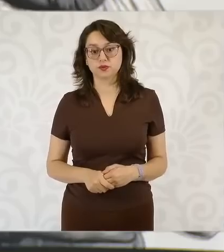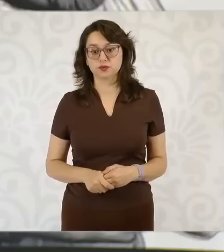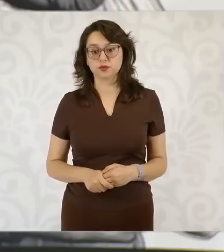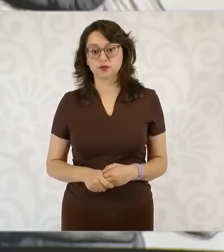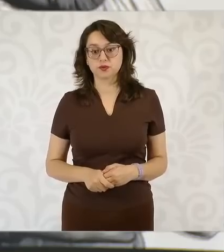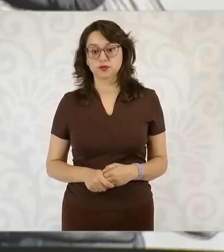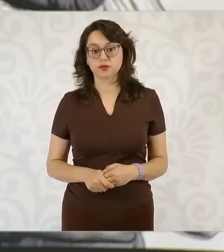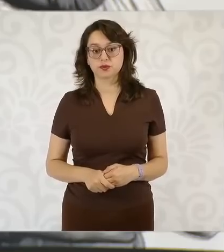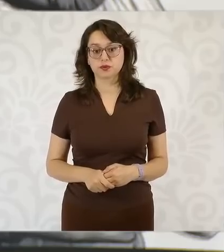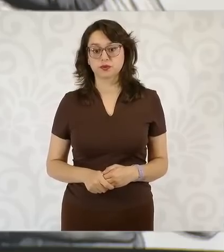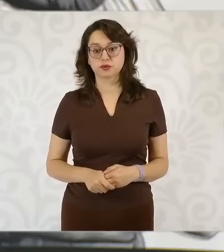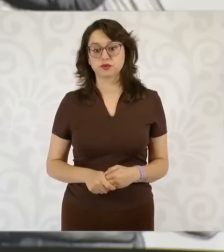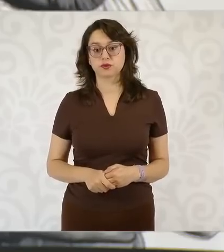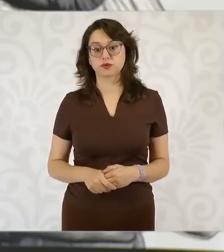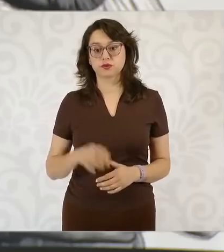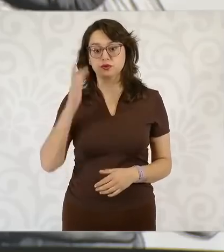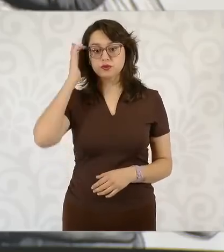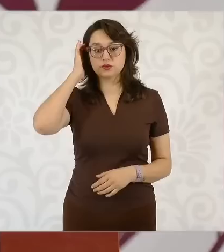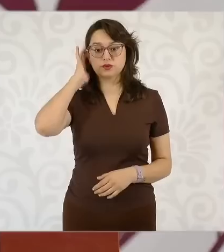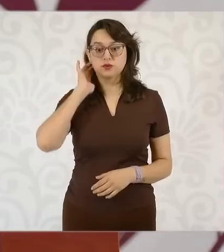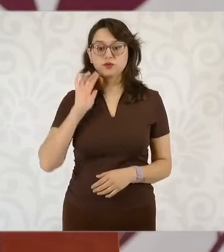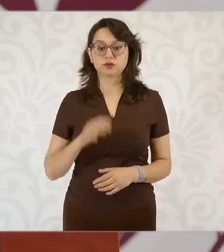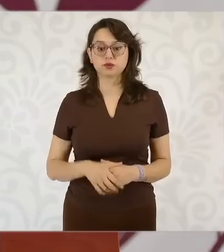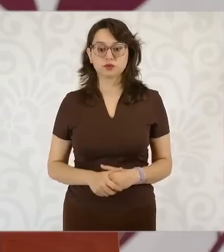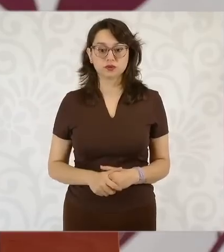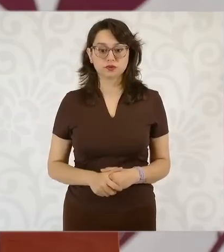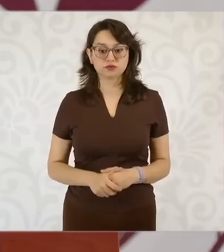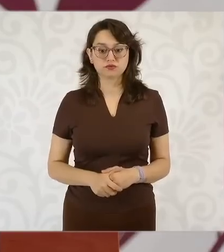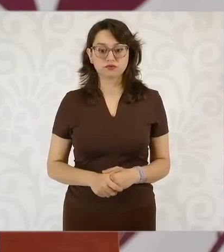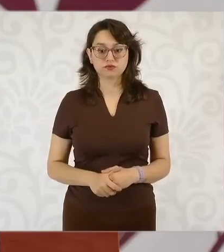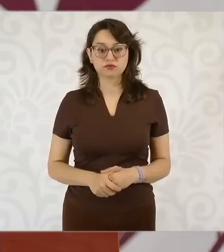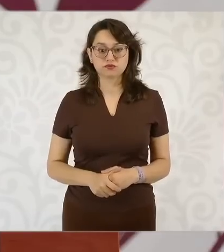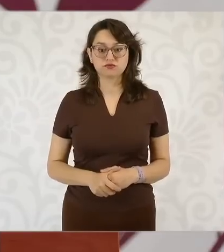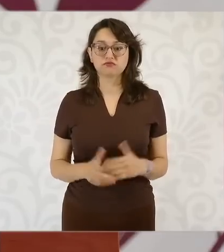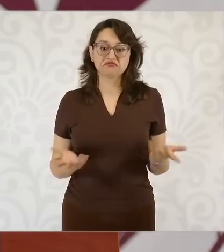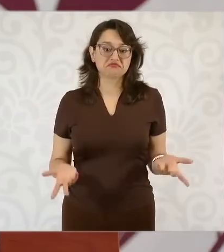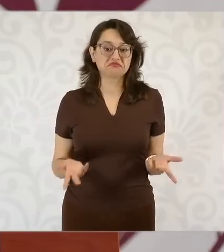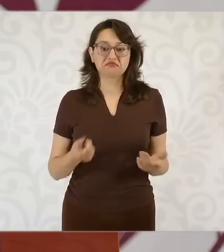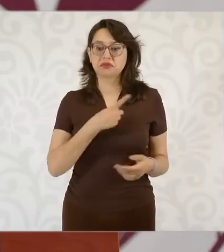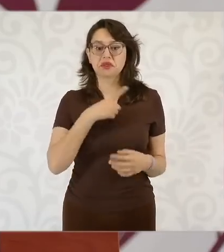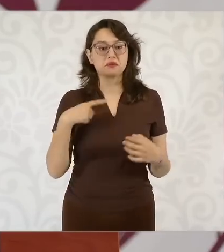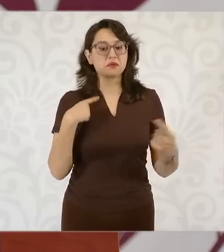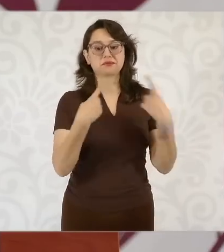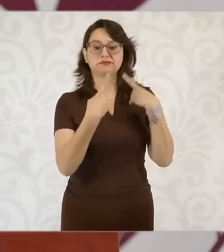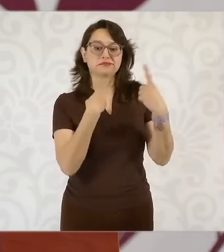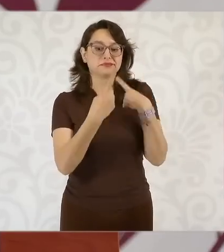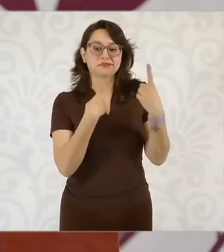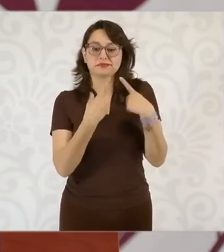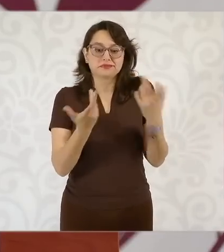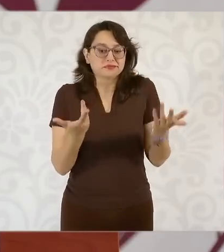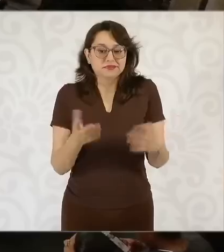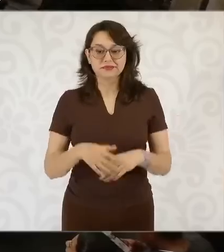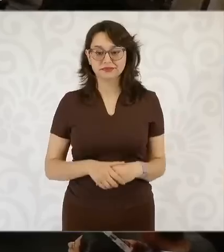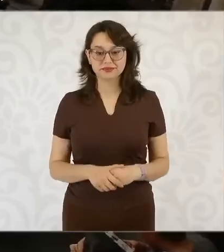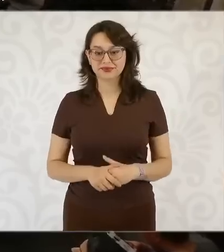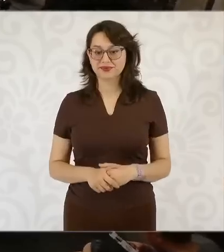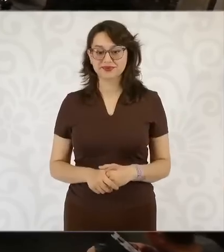ellos habría que hablar con ellos este a ver